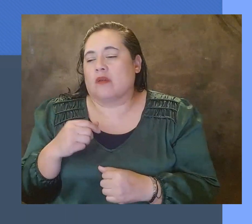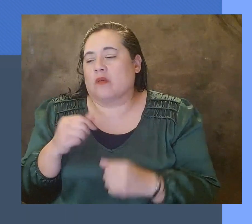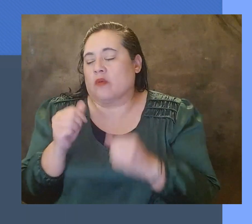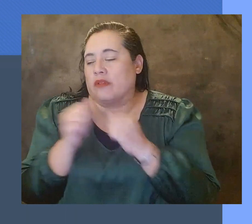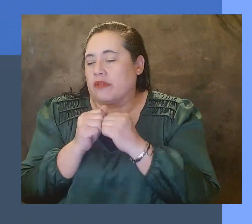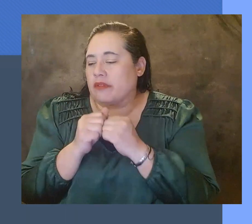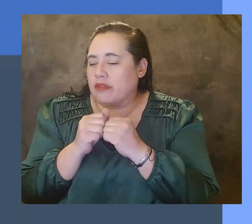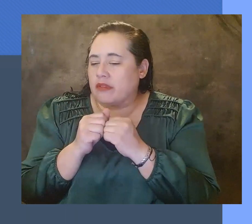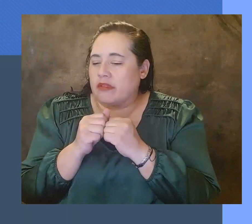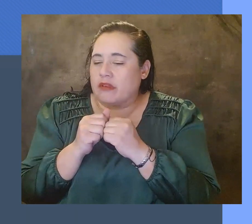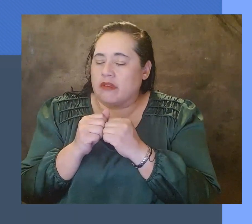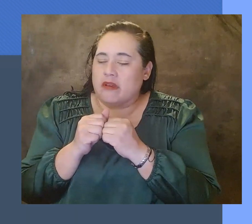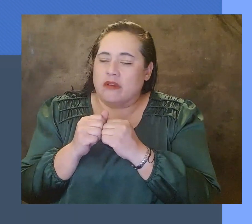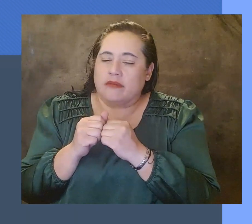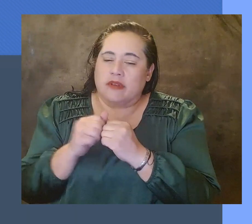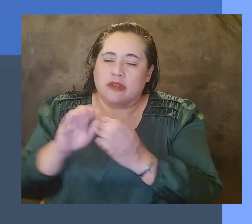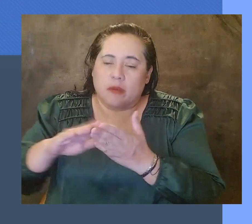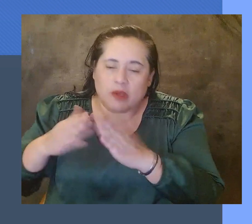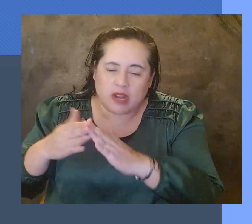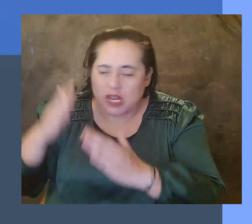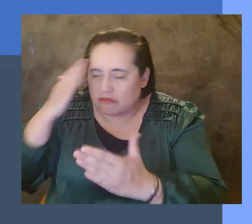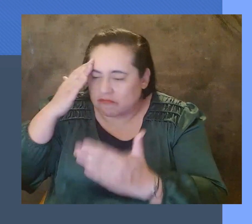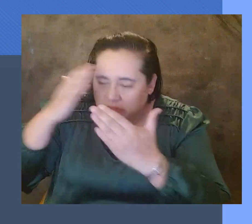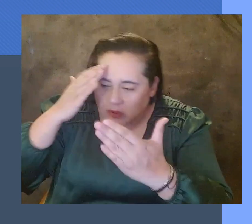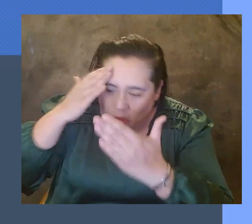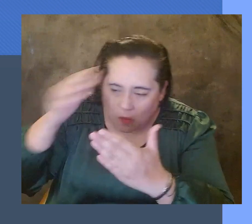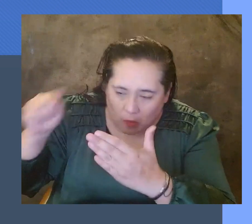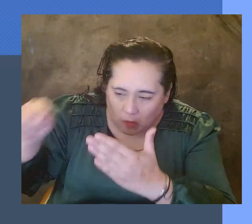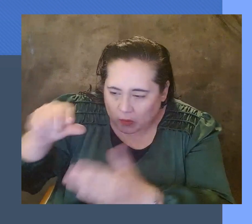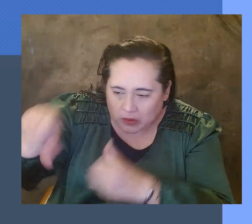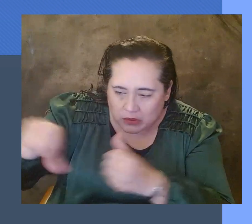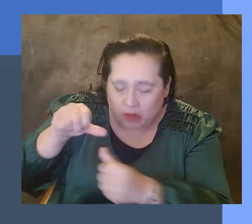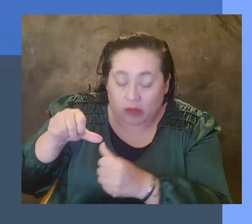la comunidad conocida. en cambio,